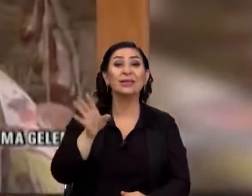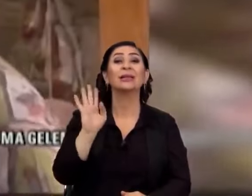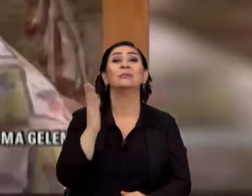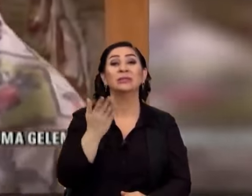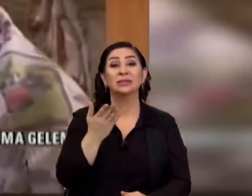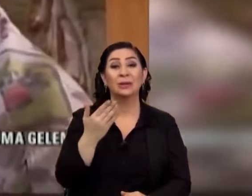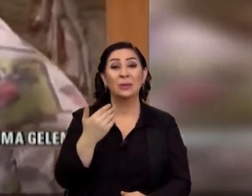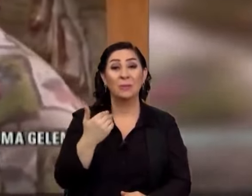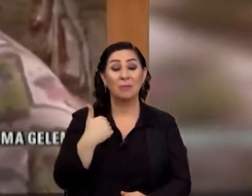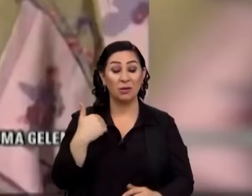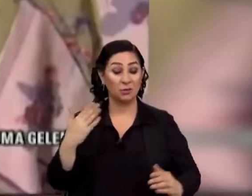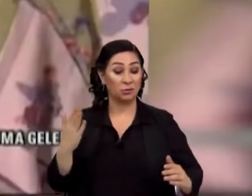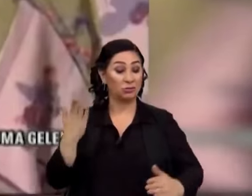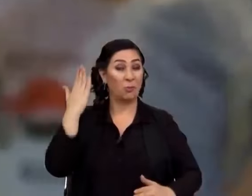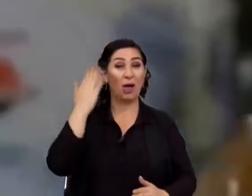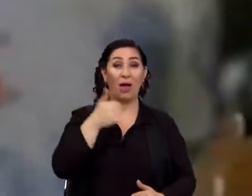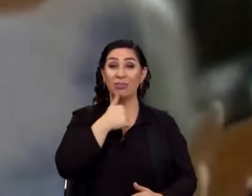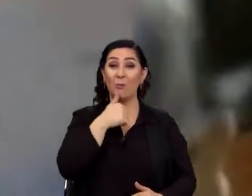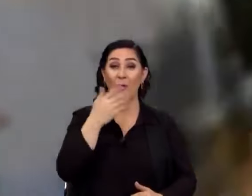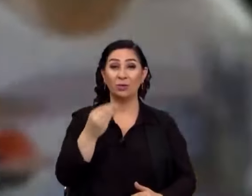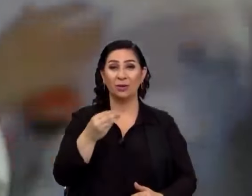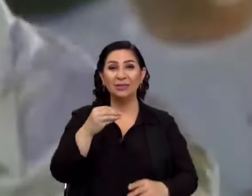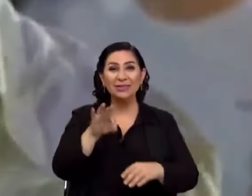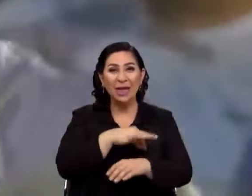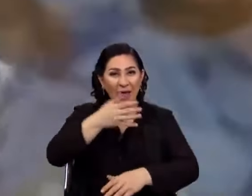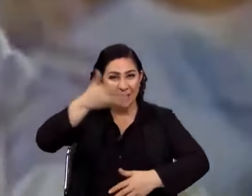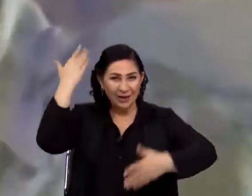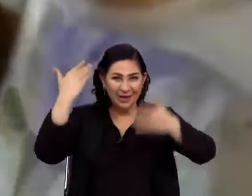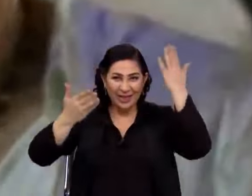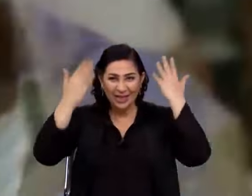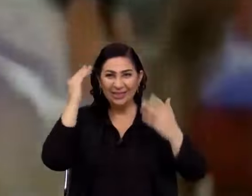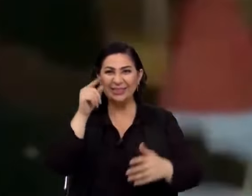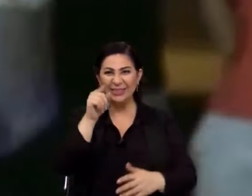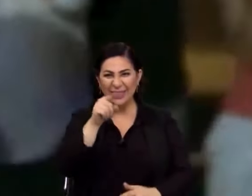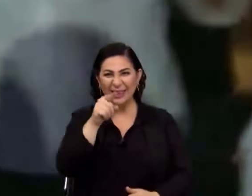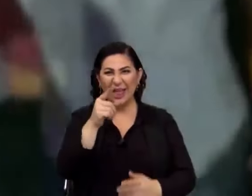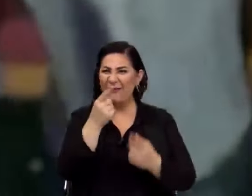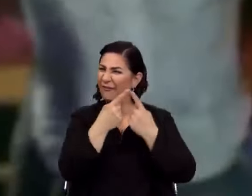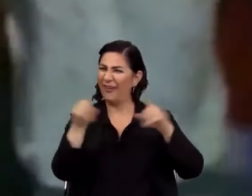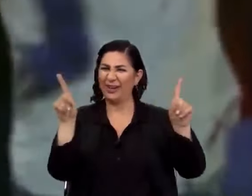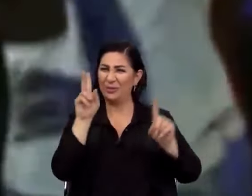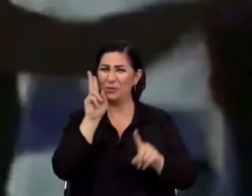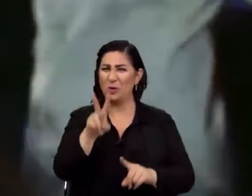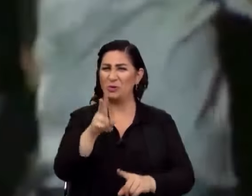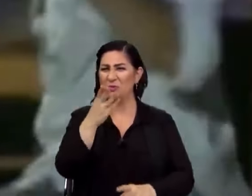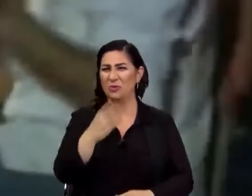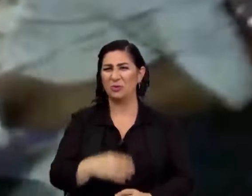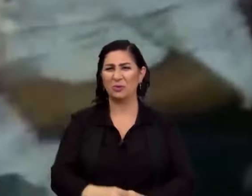Dalyan gibi adam oldum ben platin sarısı saçlar ise sende bir başka